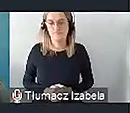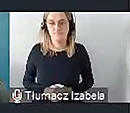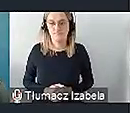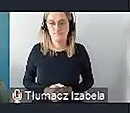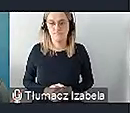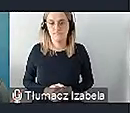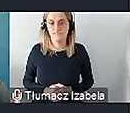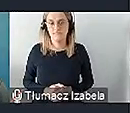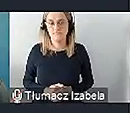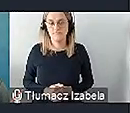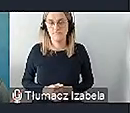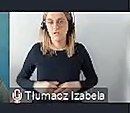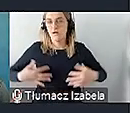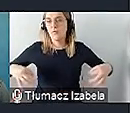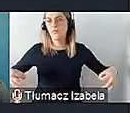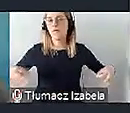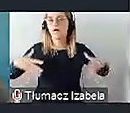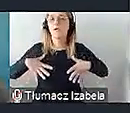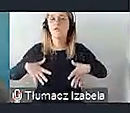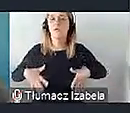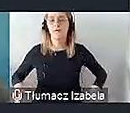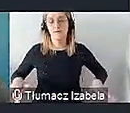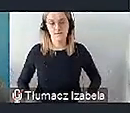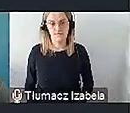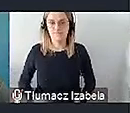"Odstresowuje". Tak - zdecydowanie.